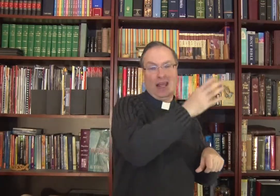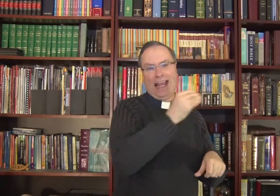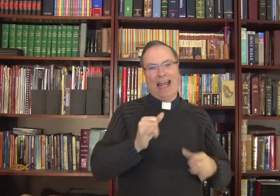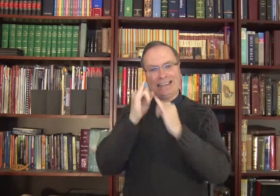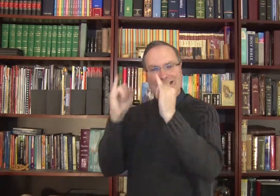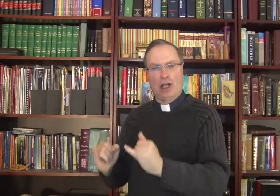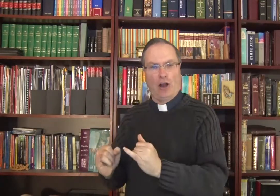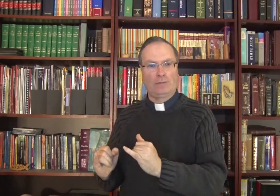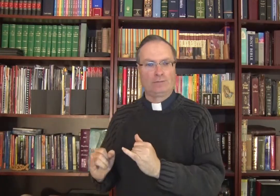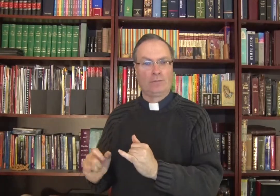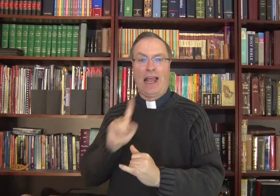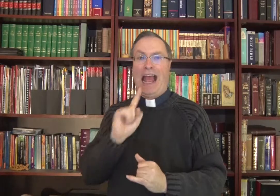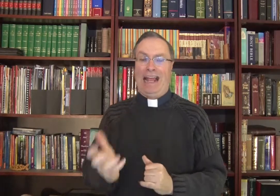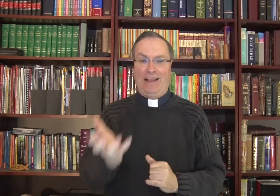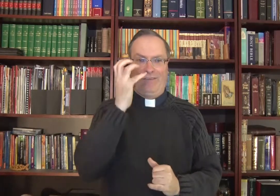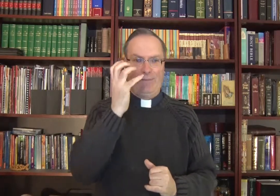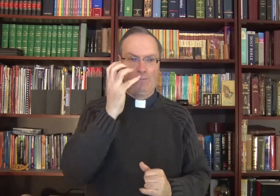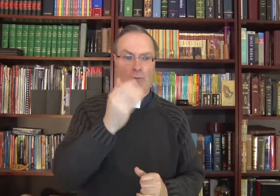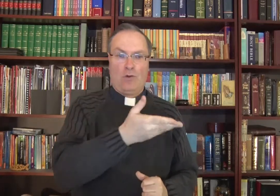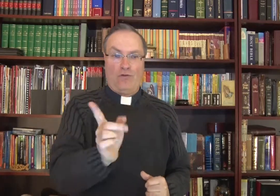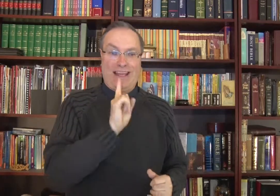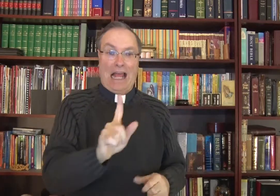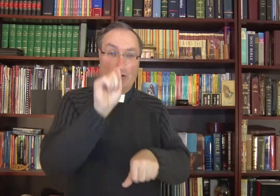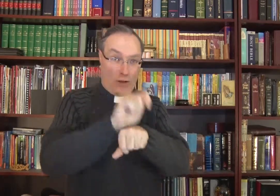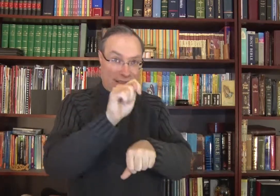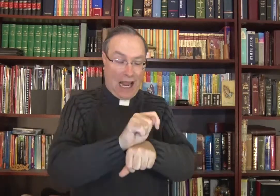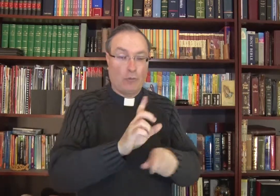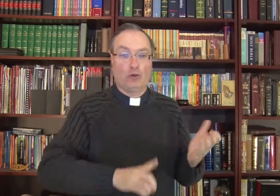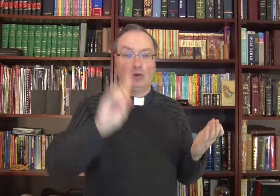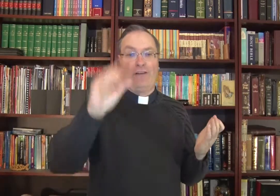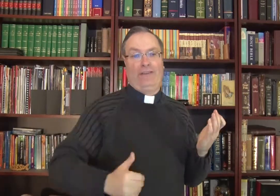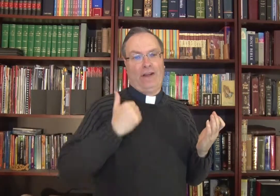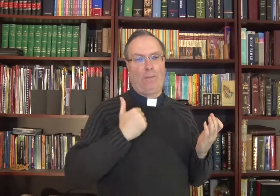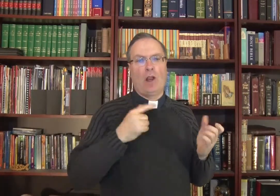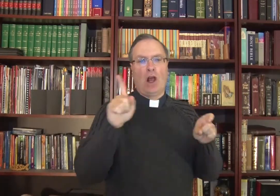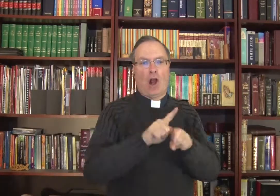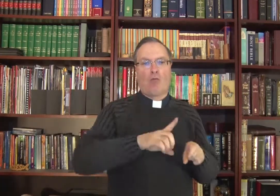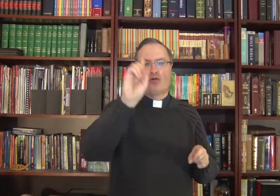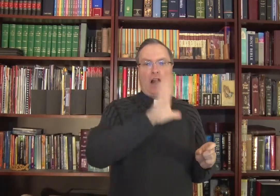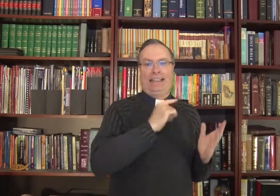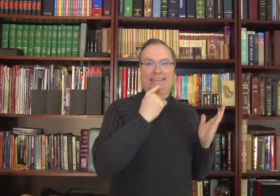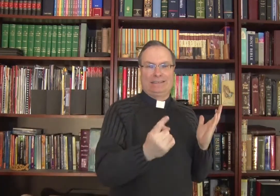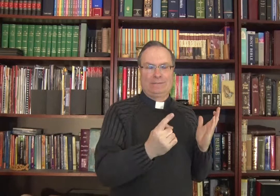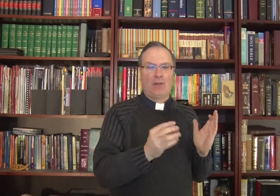et les idoles? En effet, vous êtes le temple du Dieu vivant, comme Dieu l'a dit: